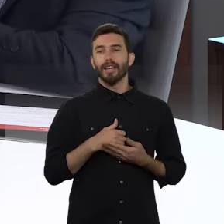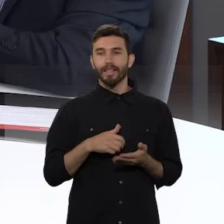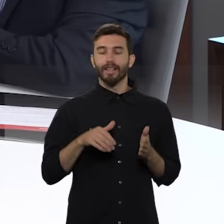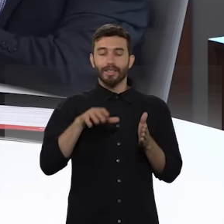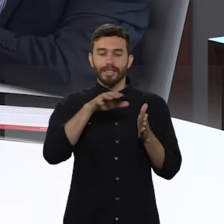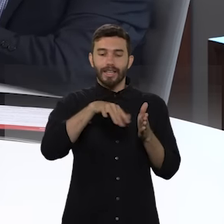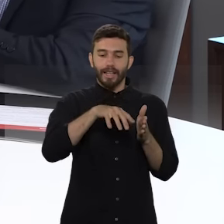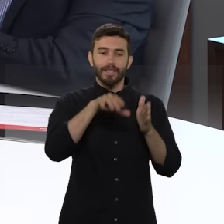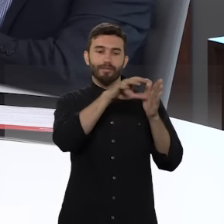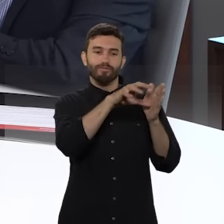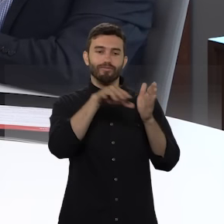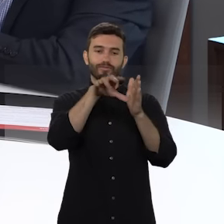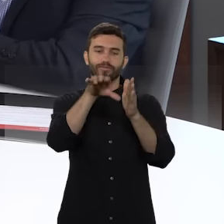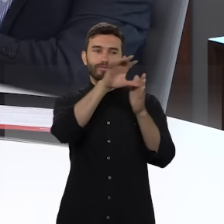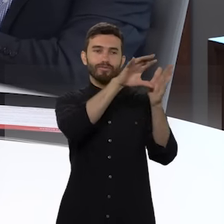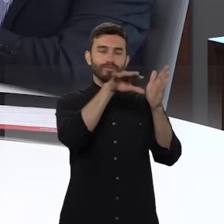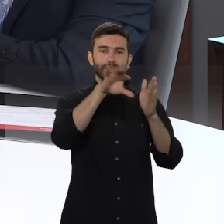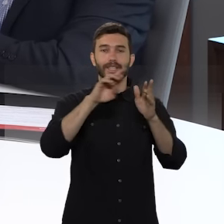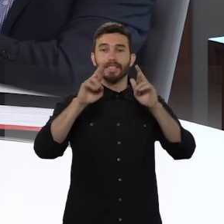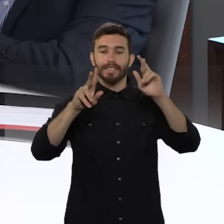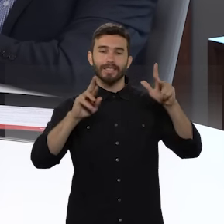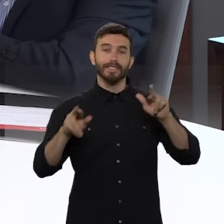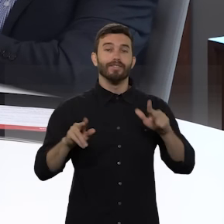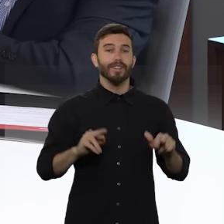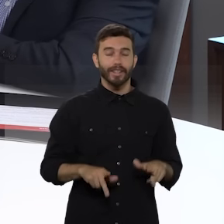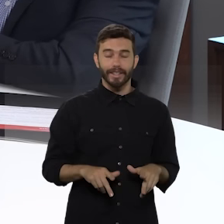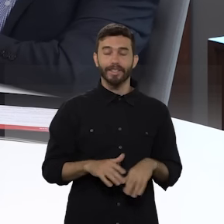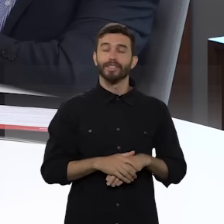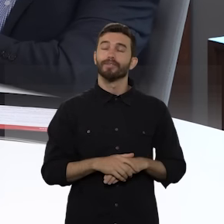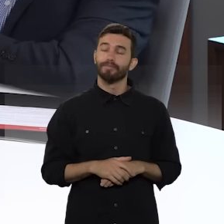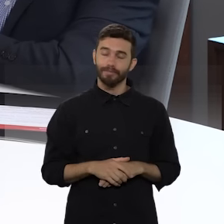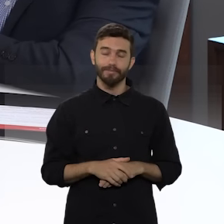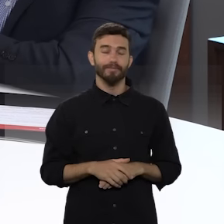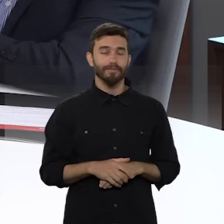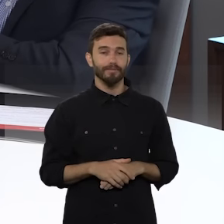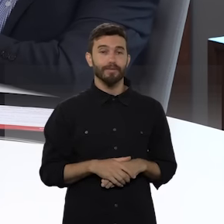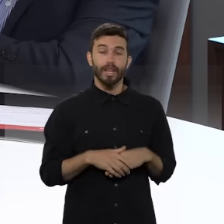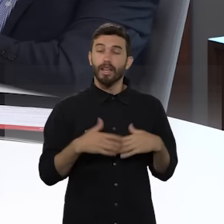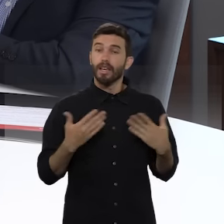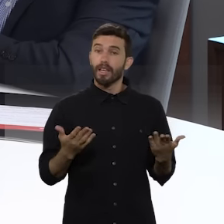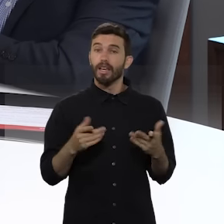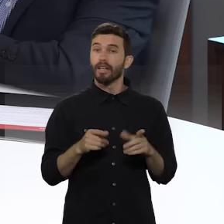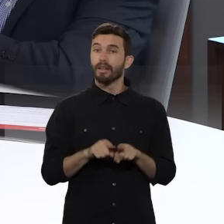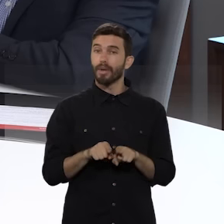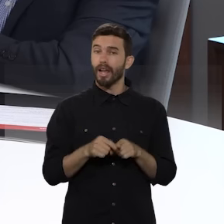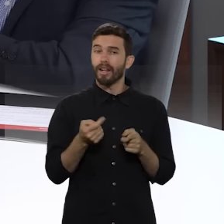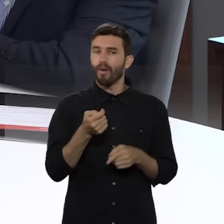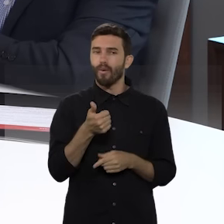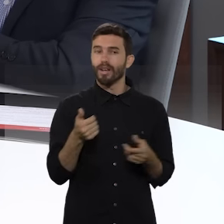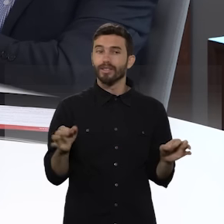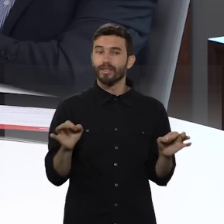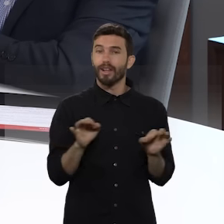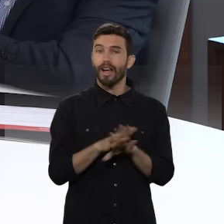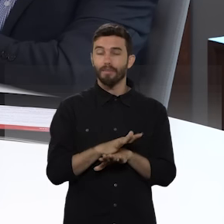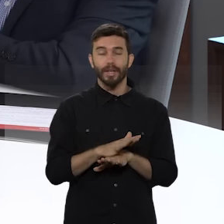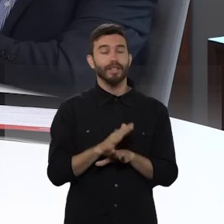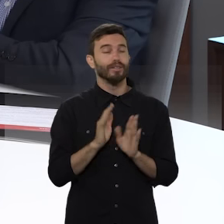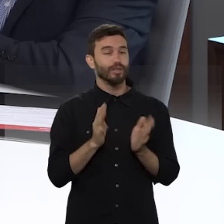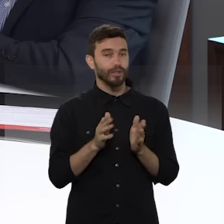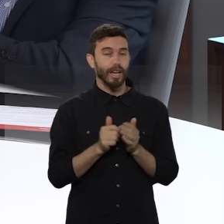Muito, muito. E as demandas, como você colocou, das comunidades locais. Bom, a gente está aqui na parte final da nossa conversa e a gente tem